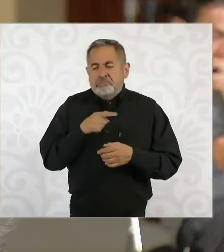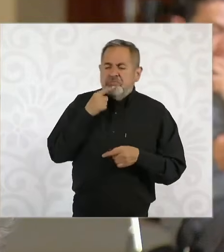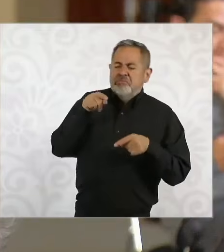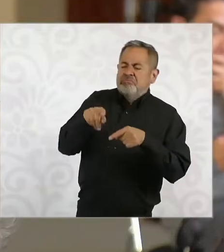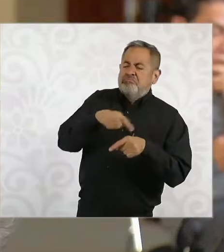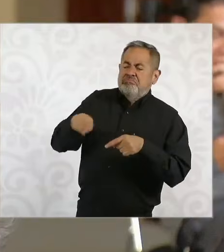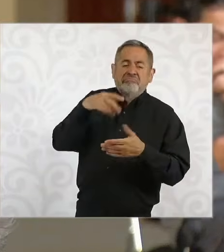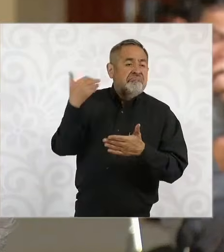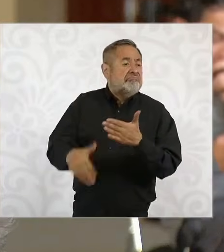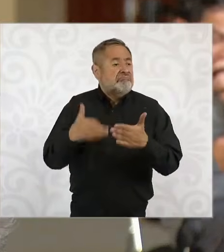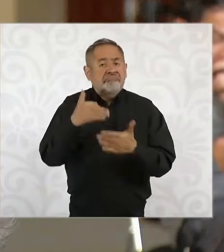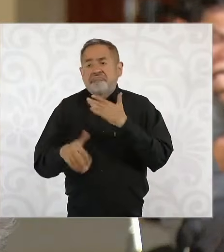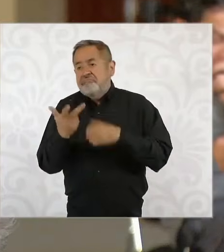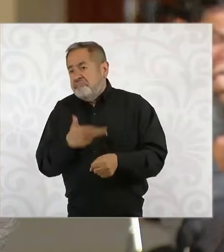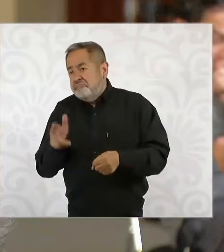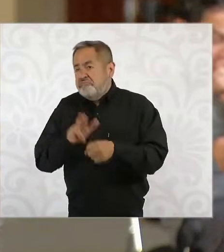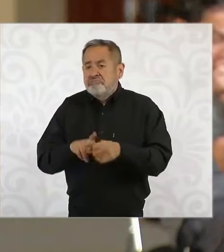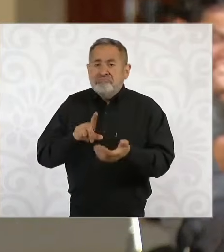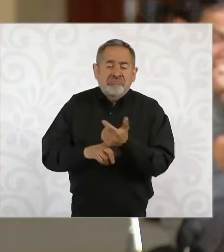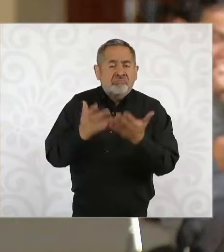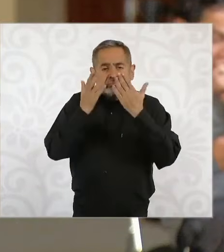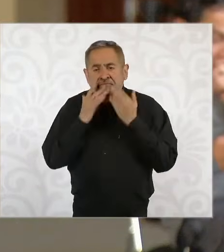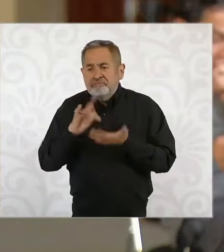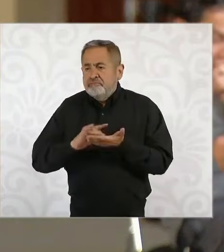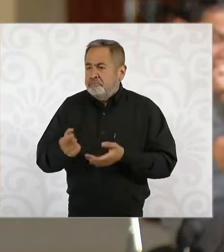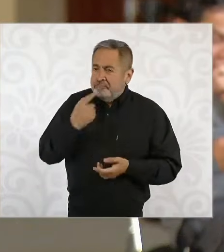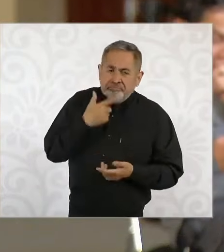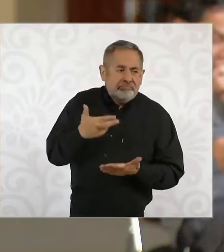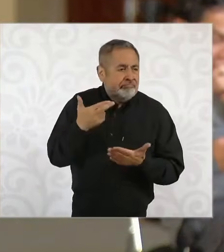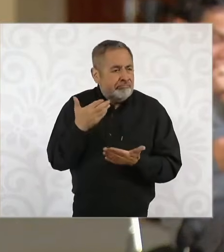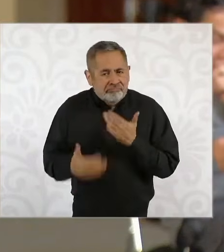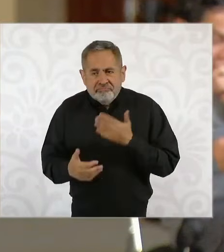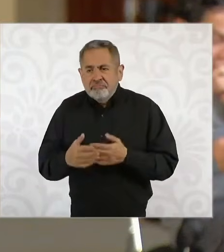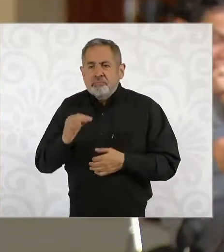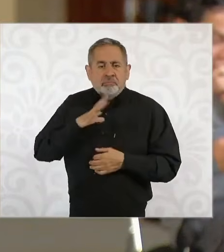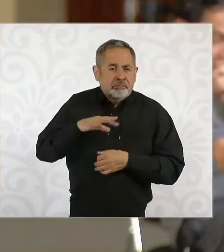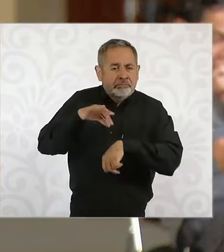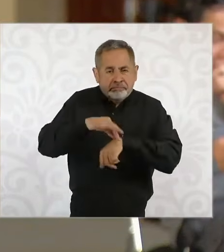sector salud como es el desabasto en medicamentos, insuficientes consultas médicas y la falta de